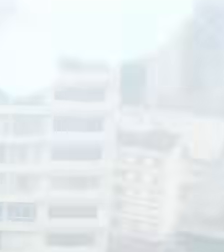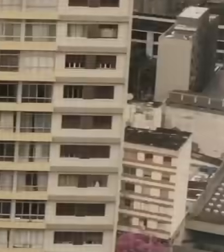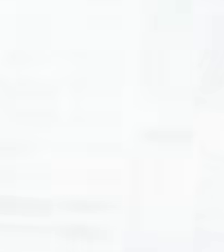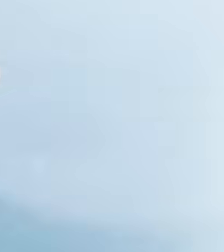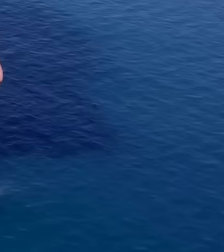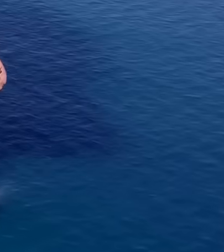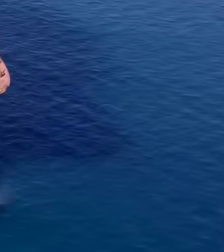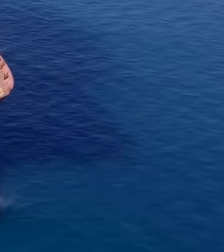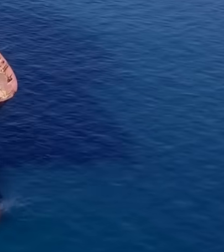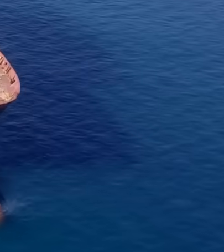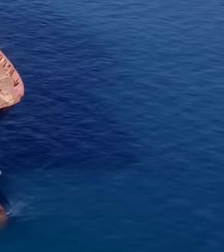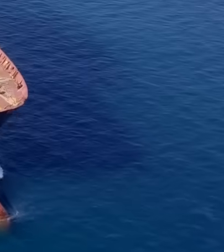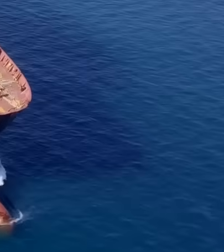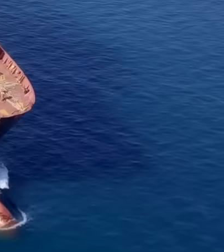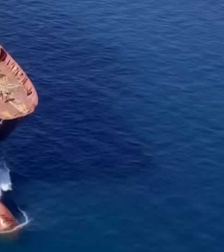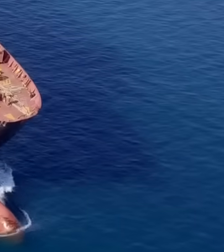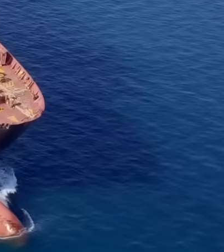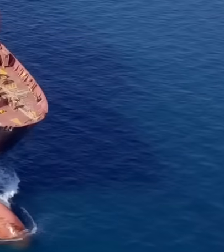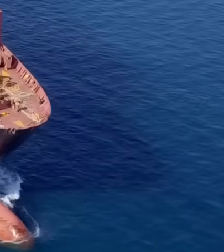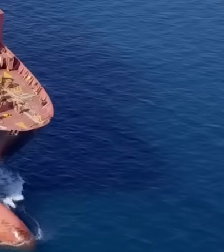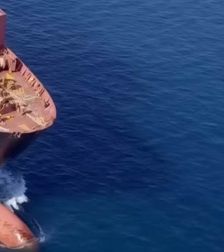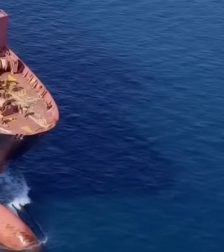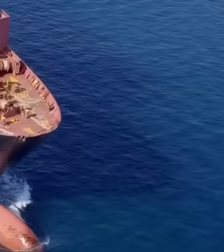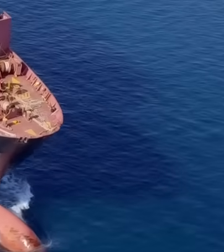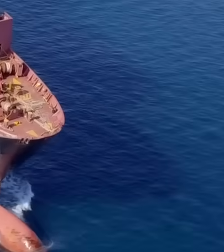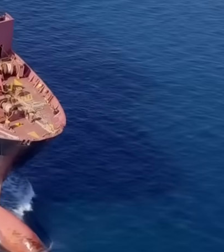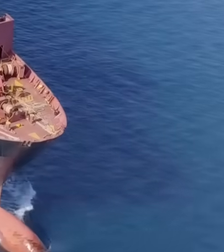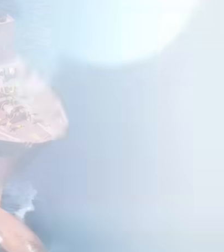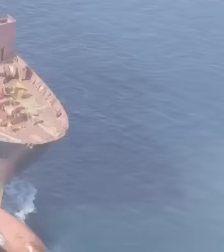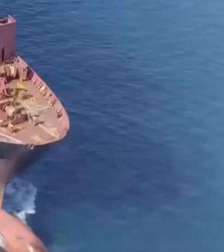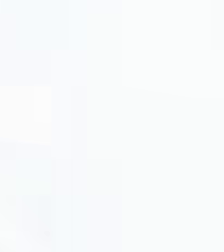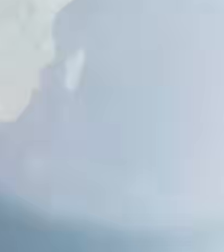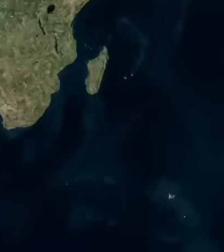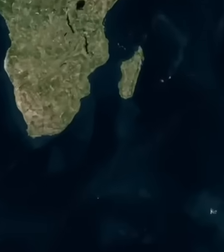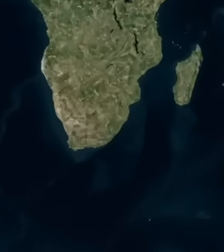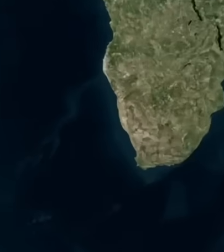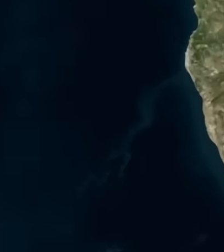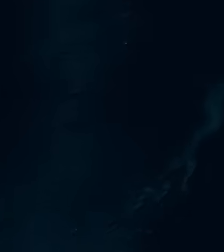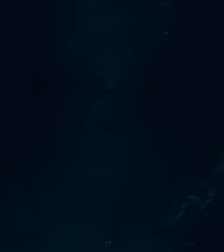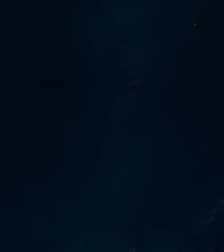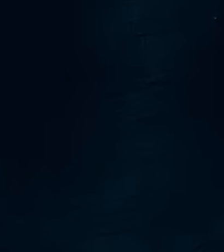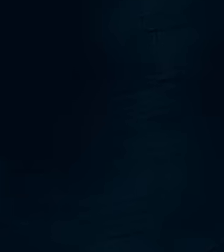aguacate JAS de México a la República Federativa de Brasil. la cual cuenta con un mercado potencial